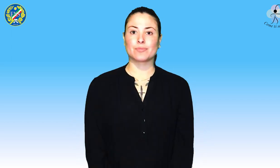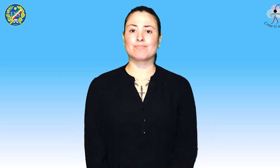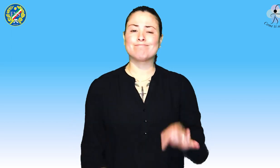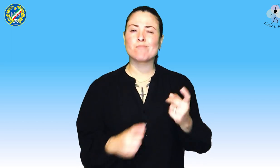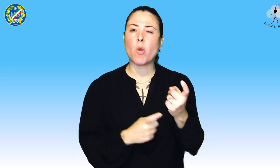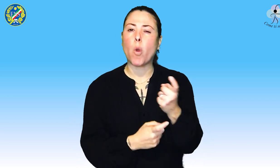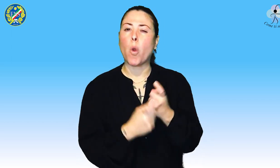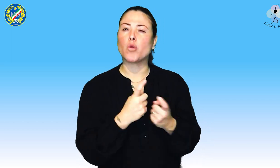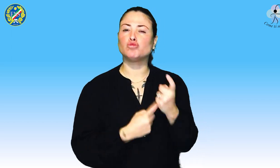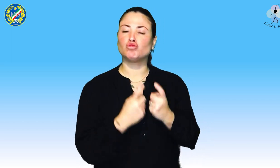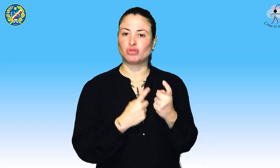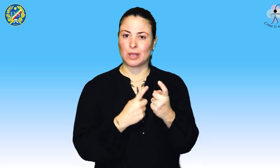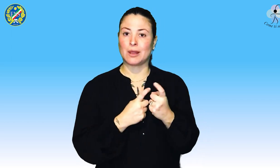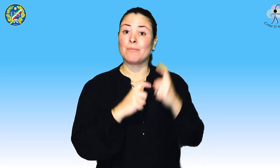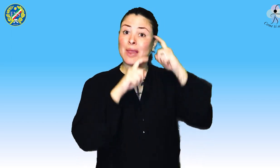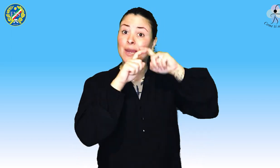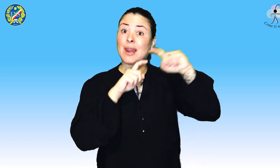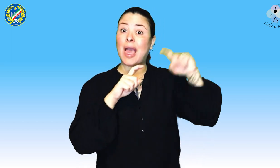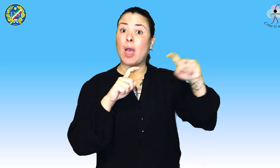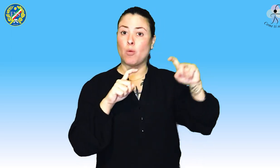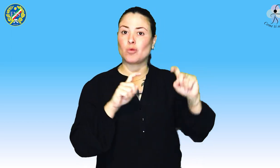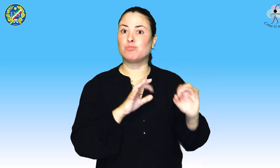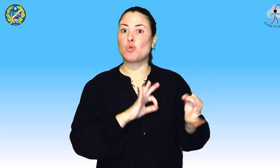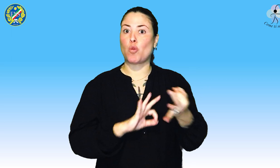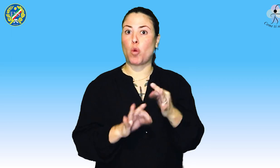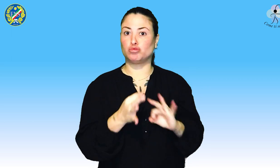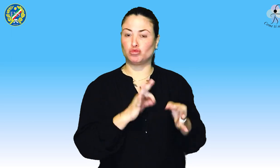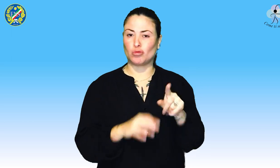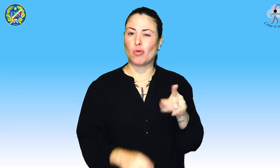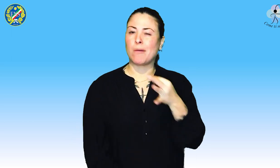Sono di origine neurobiologica